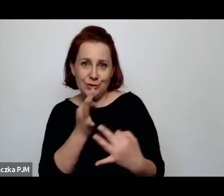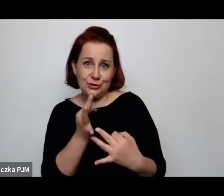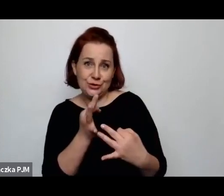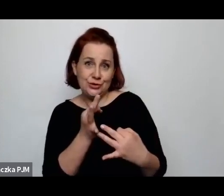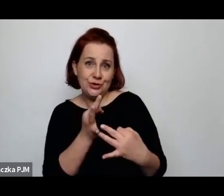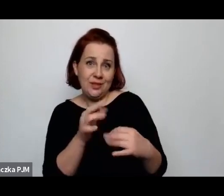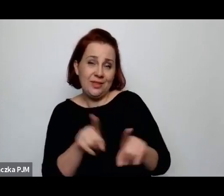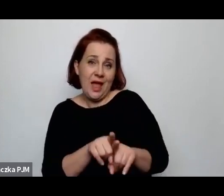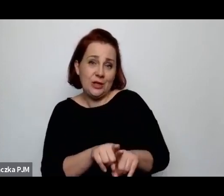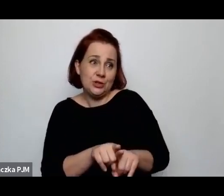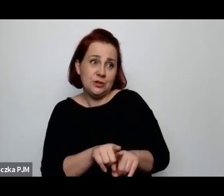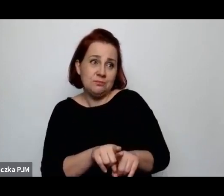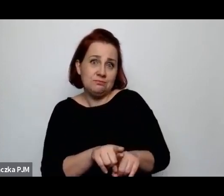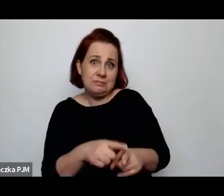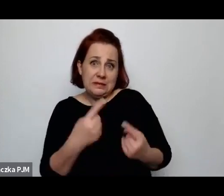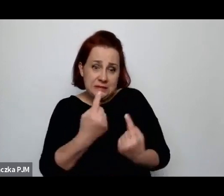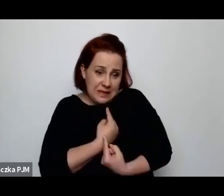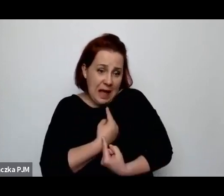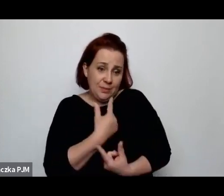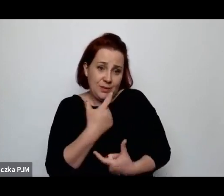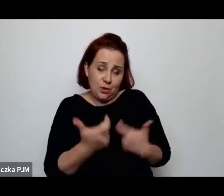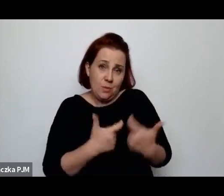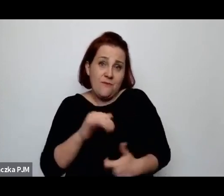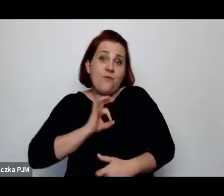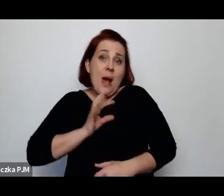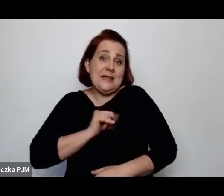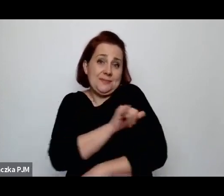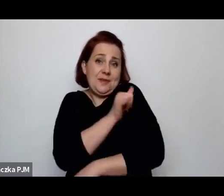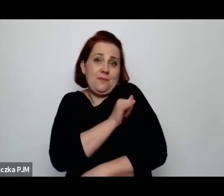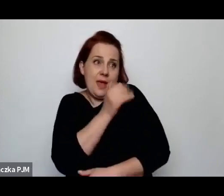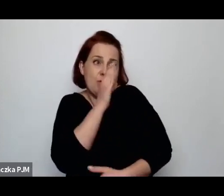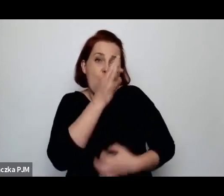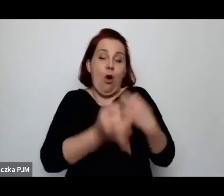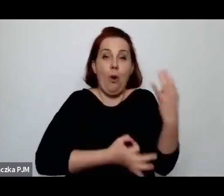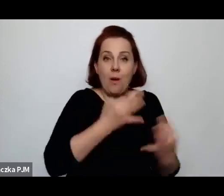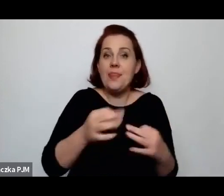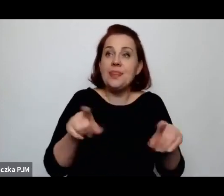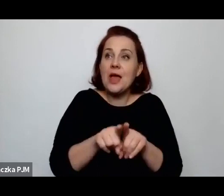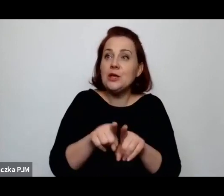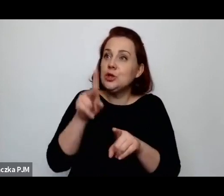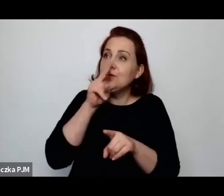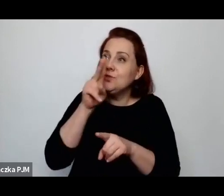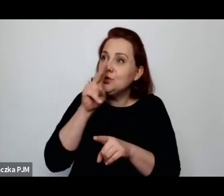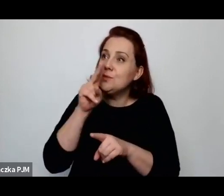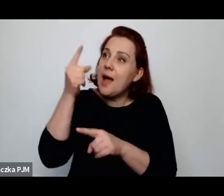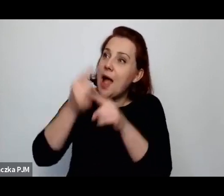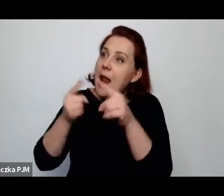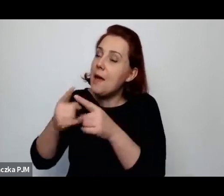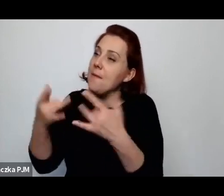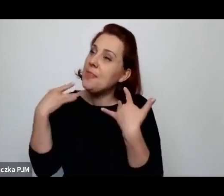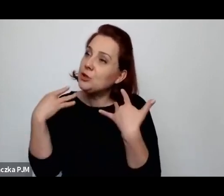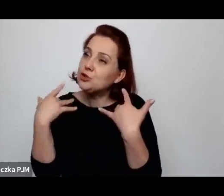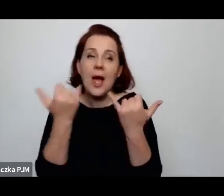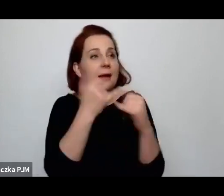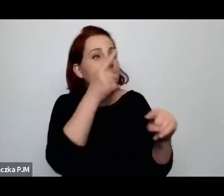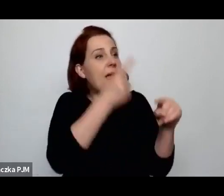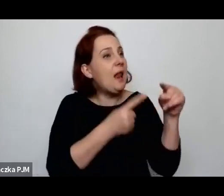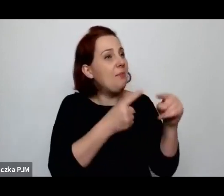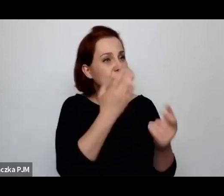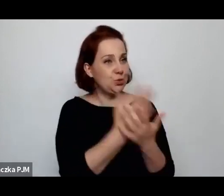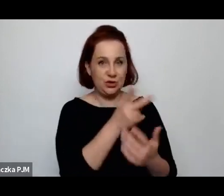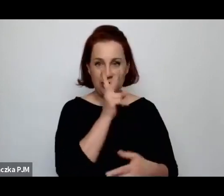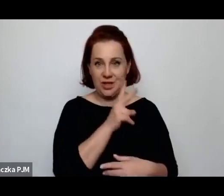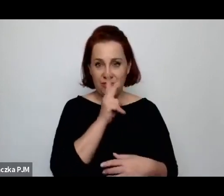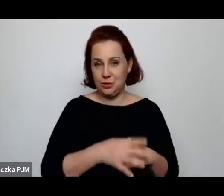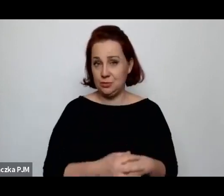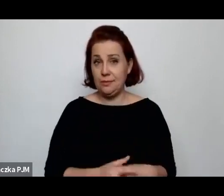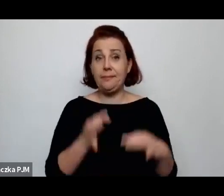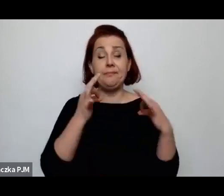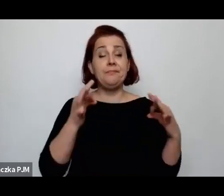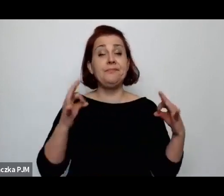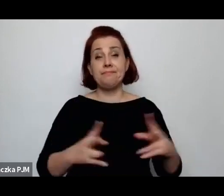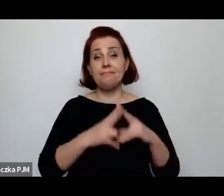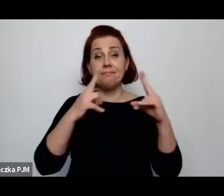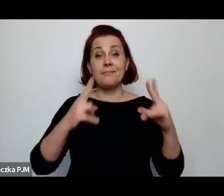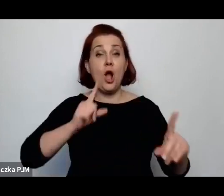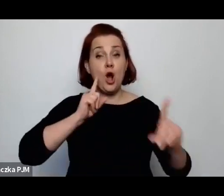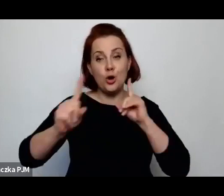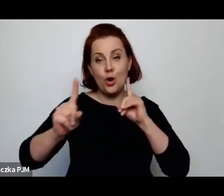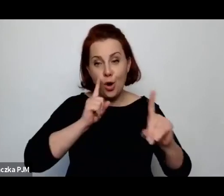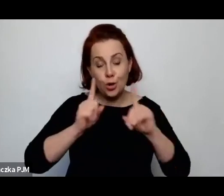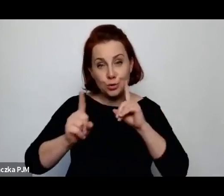Dostrzegamy pewne aspekty tego życia, a innych nie dostrzegamy i dzisiaj podczas tej naszej rozmowy rzeczywiście myślę, że